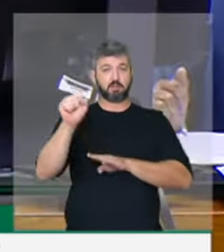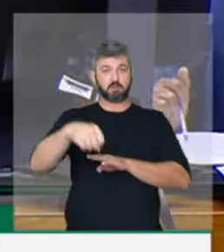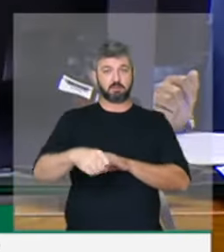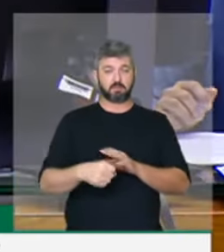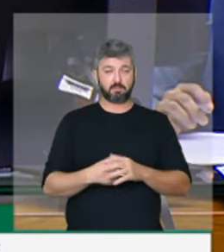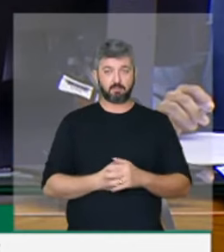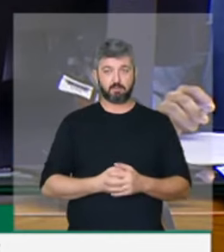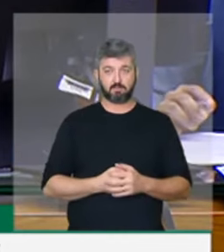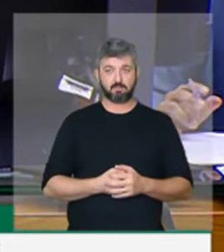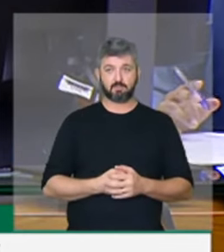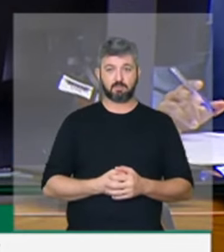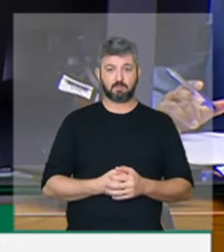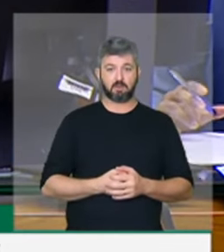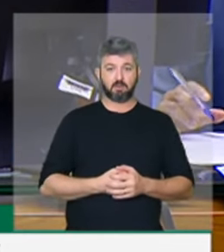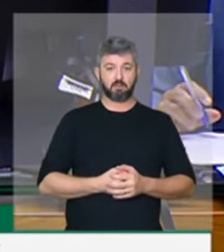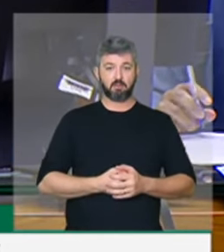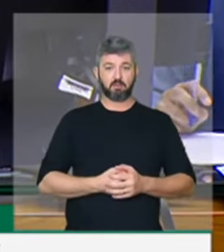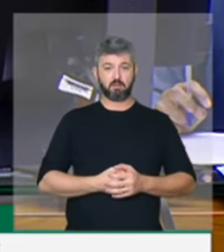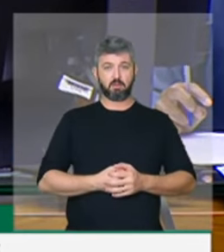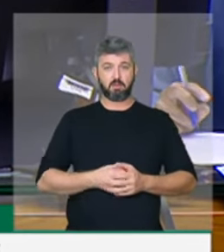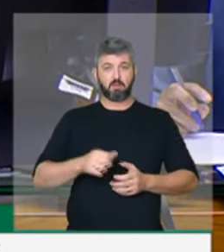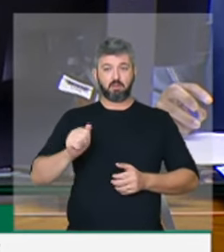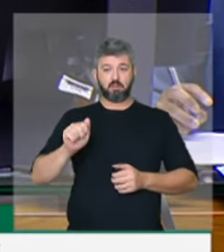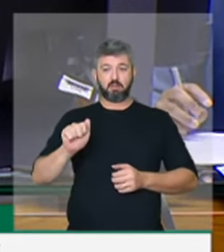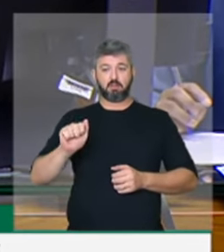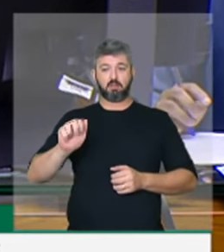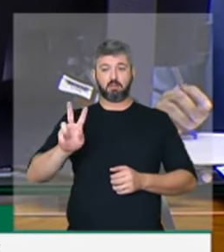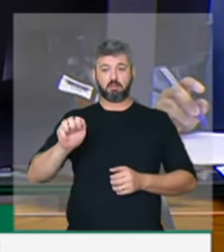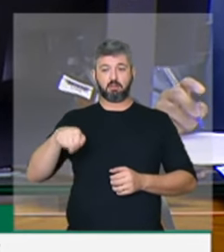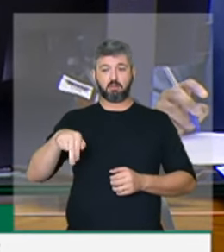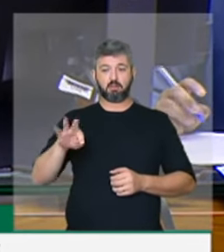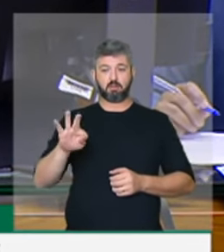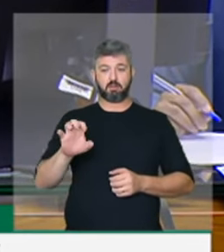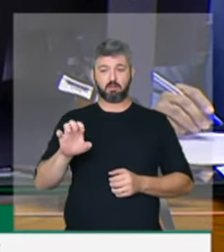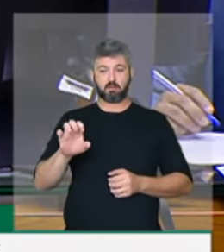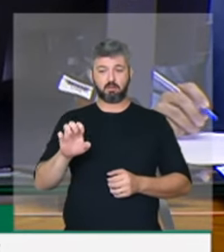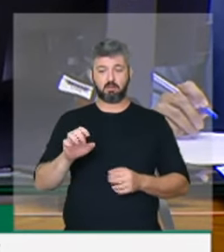ORIENTA O AVANTE? CIDADANIA? -- [DEPUTADA]: BOA TARDE, PRESIDENTE. -- [PRESIDENTE]: DEPUTADA LEDA. -- [DEPUTADA]: O AVANTE,